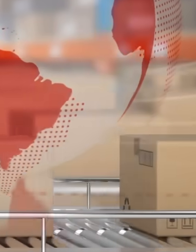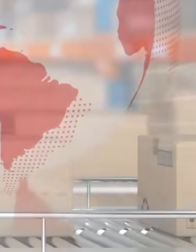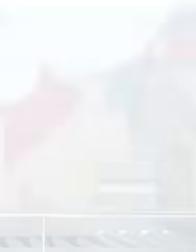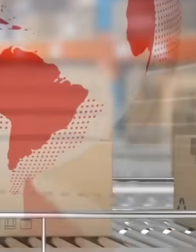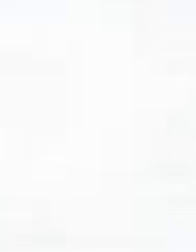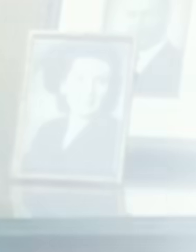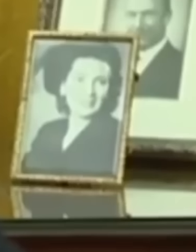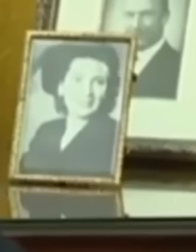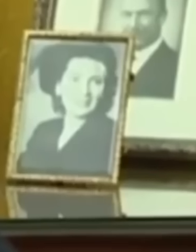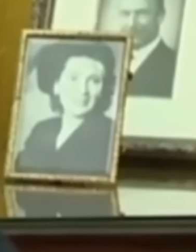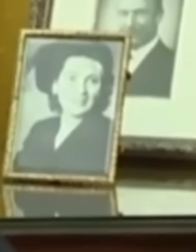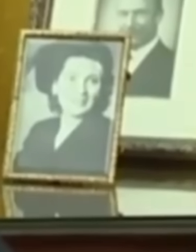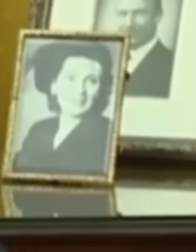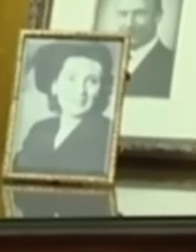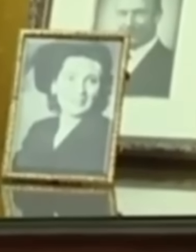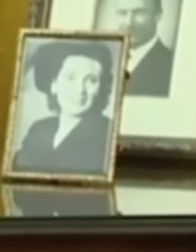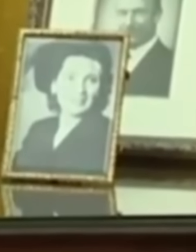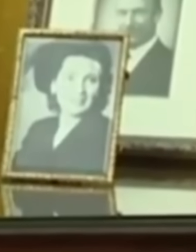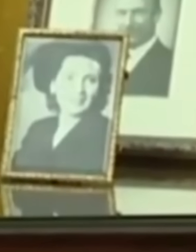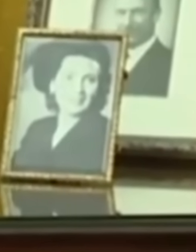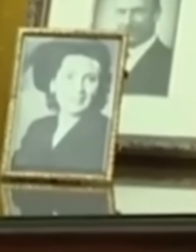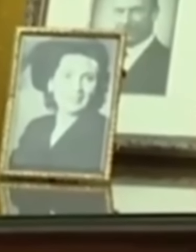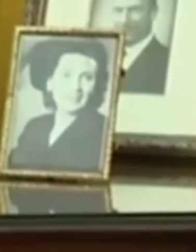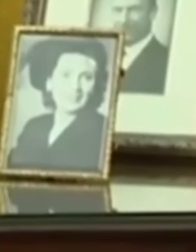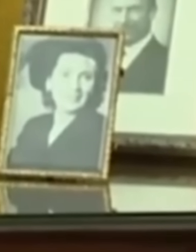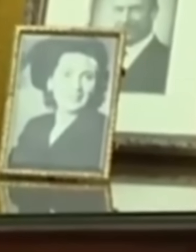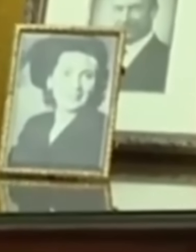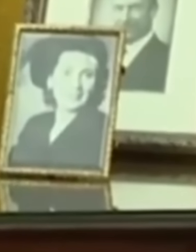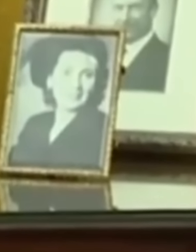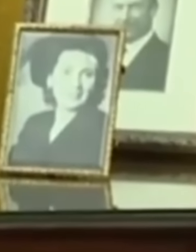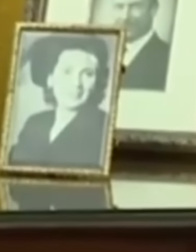por Donald Trump quien aplicó sanciones comerciales a nuestro país como medida